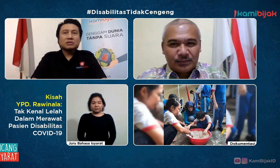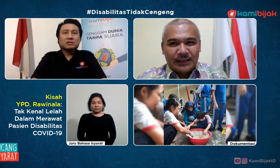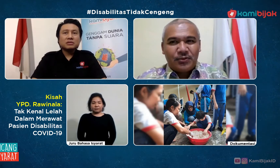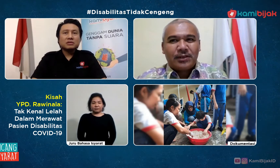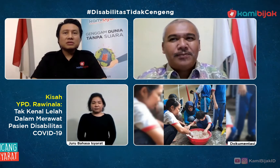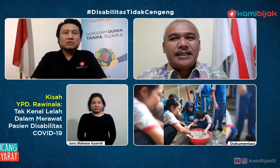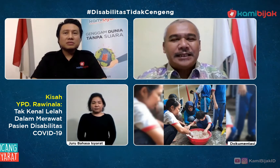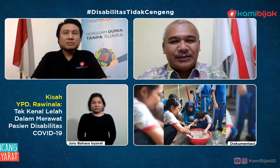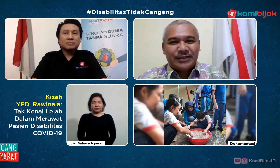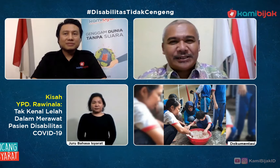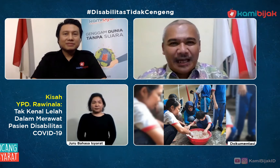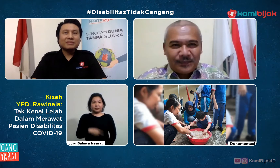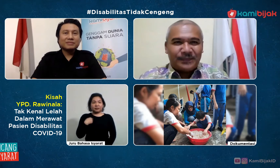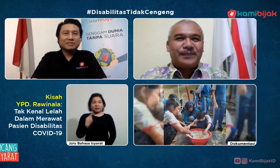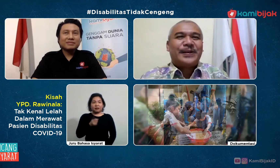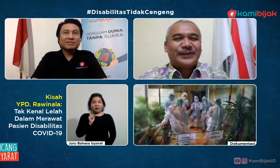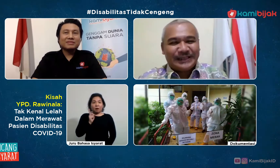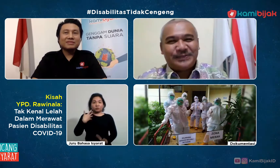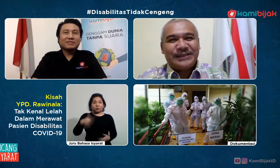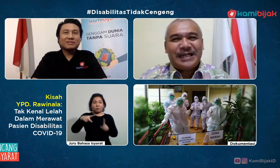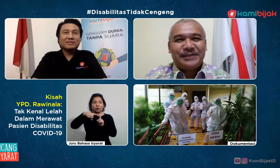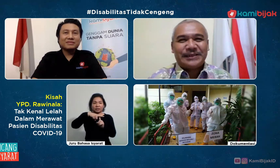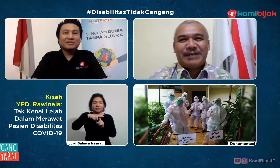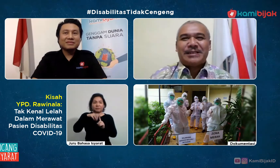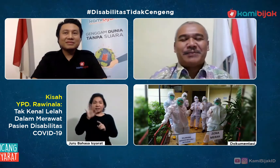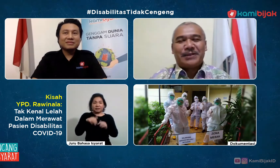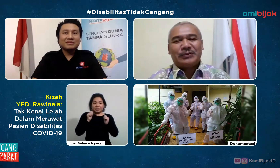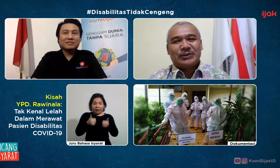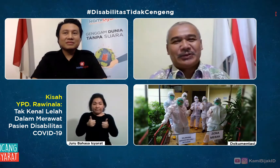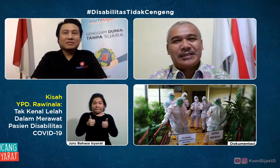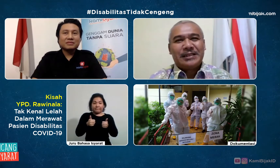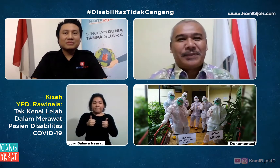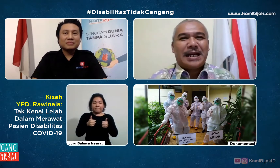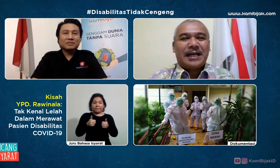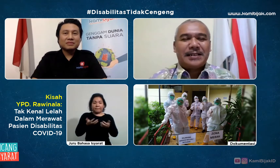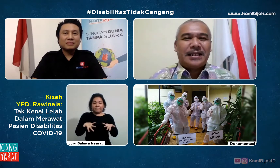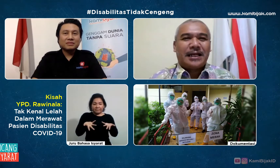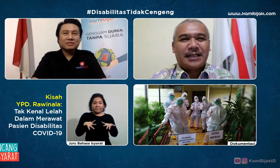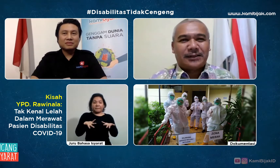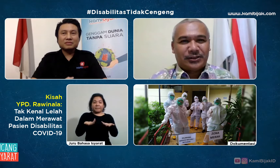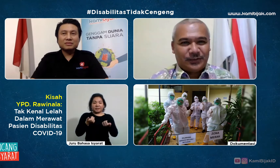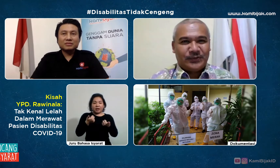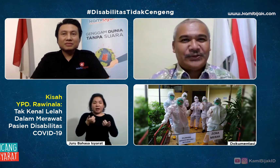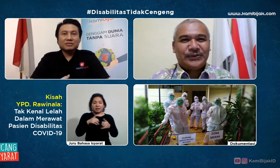untuk bergabung kembali ya udah siap baru kita bisa bersama-sama untuk menangani anak-anak tersebut.